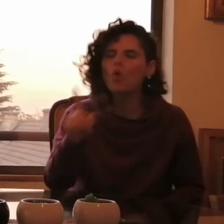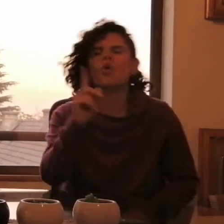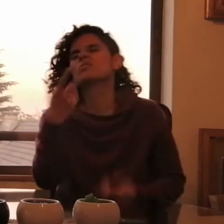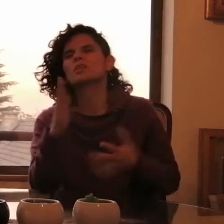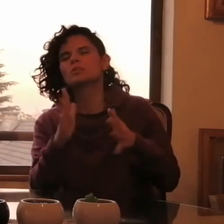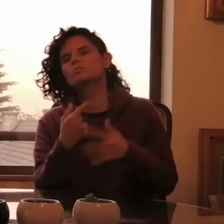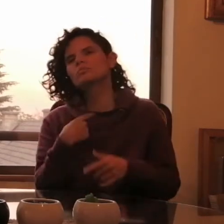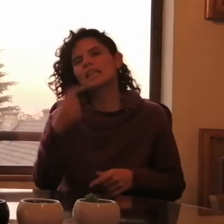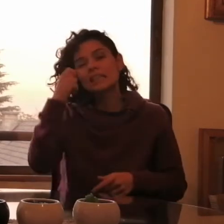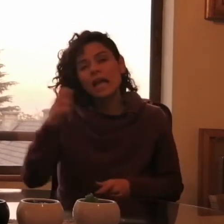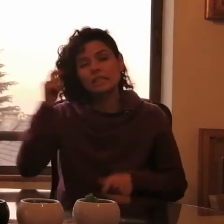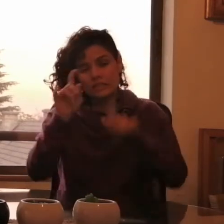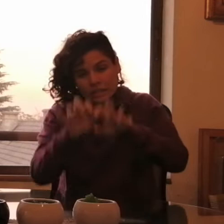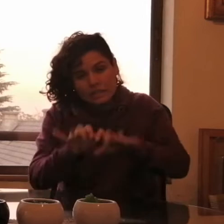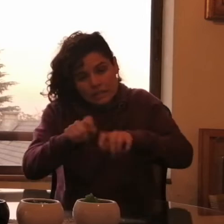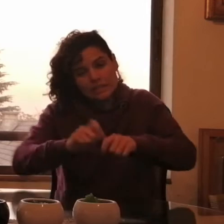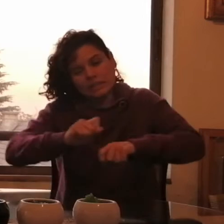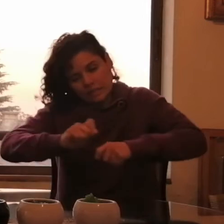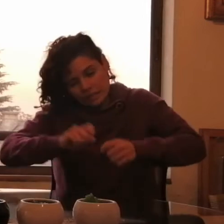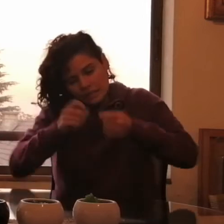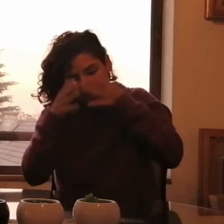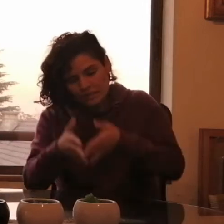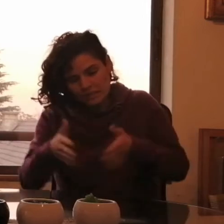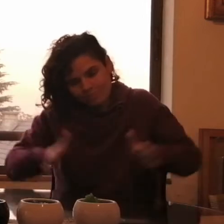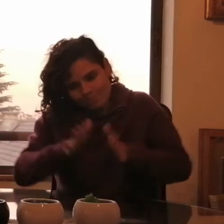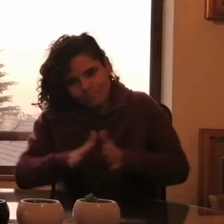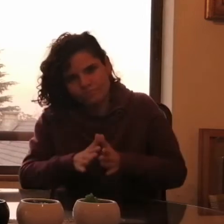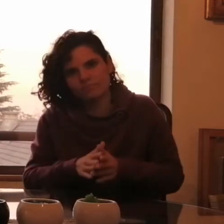entonces no estaba como estudiando, no iba a clases. - Entonces terminaste la